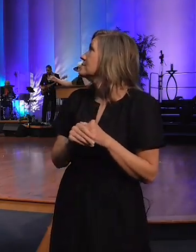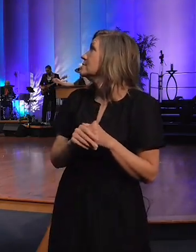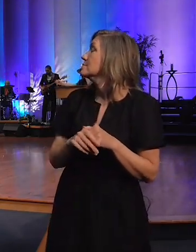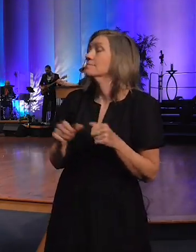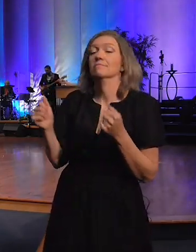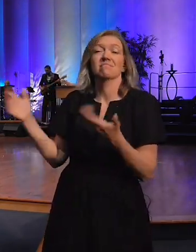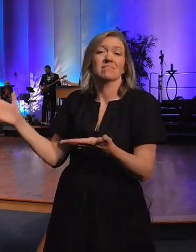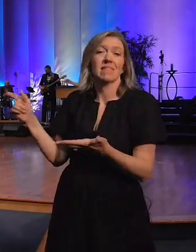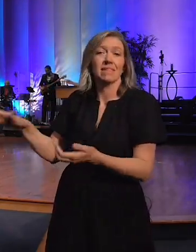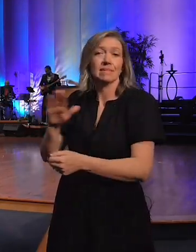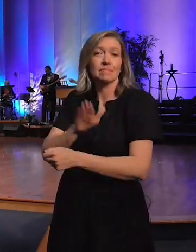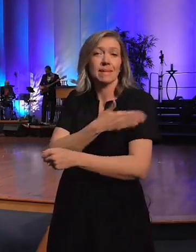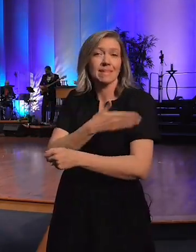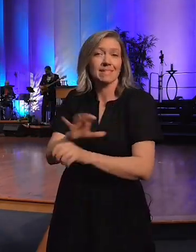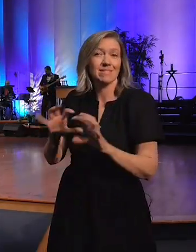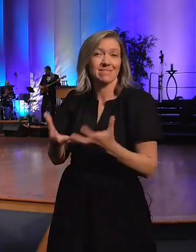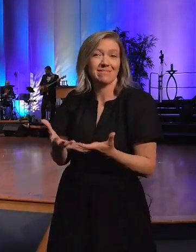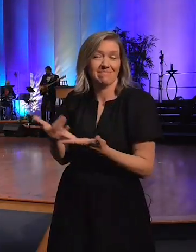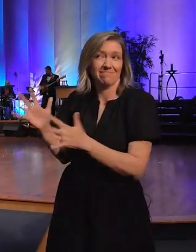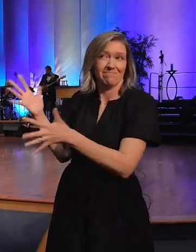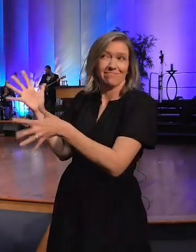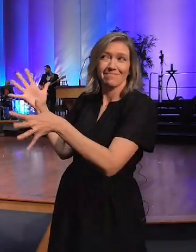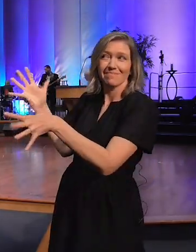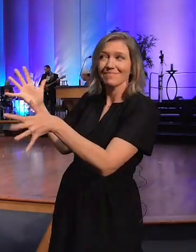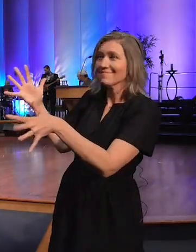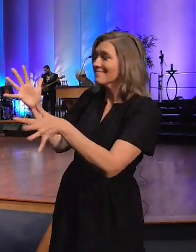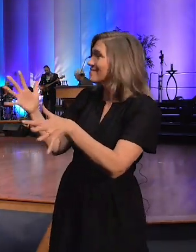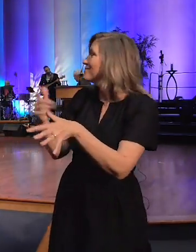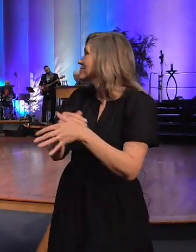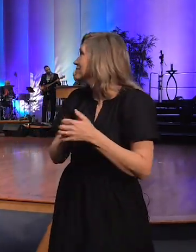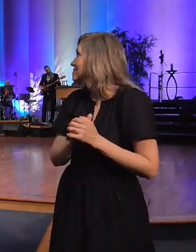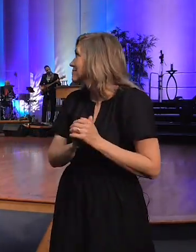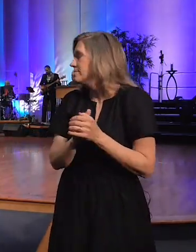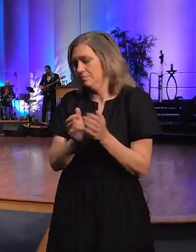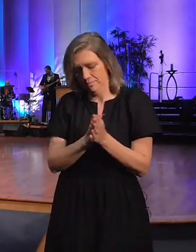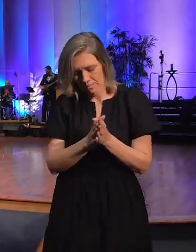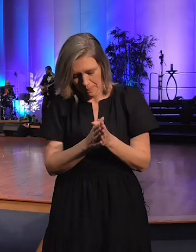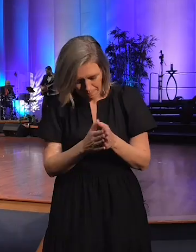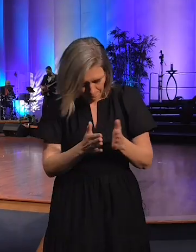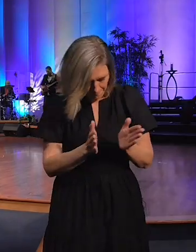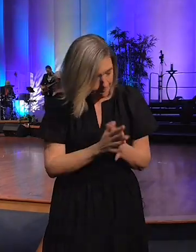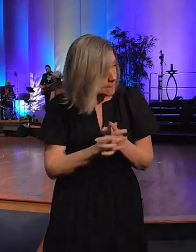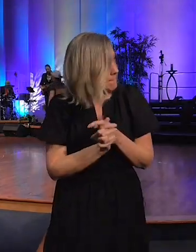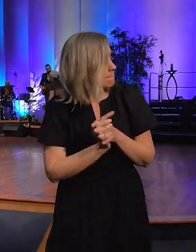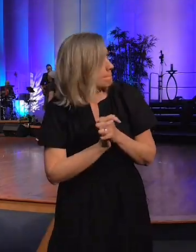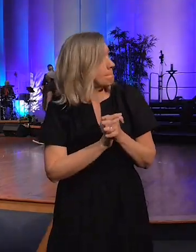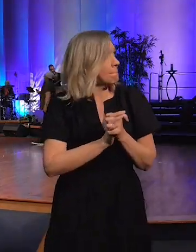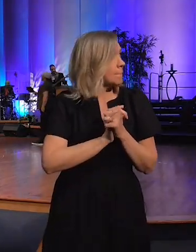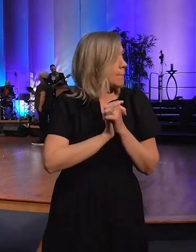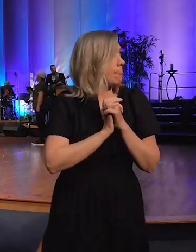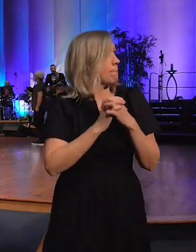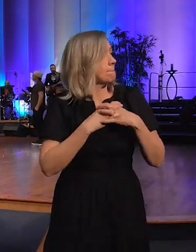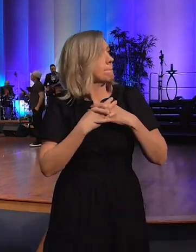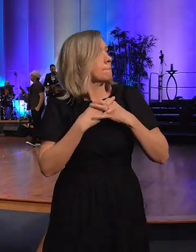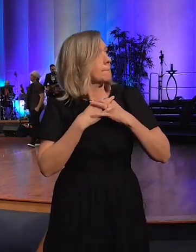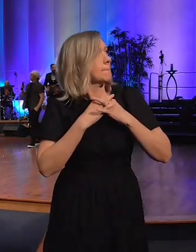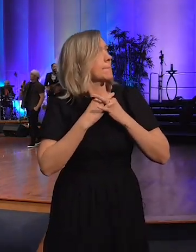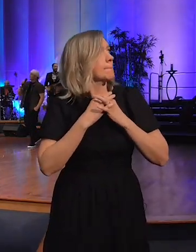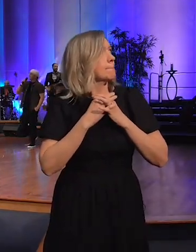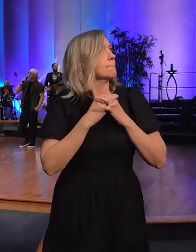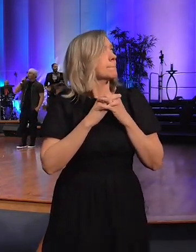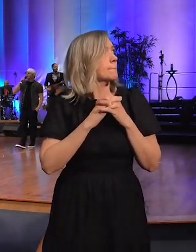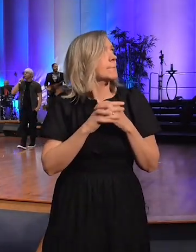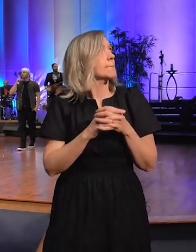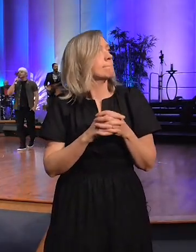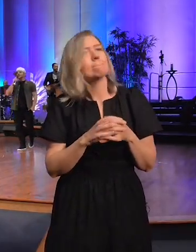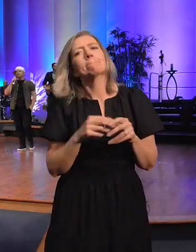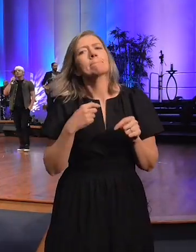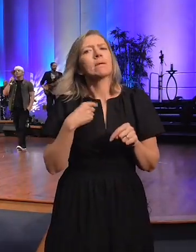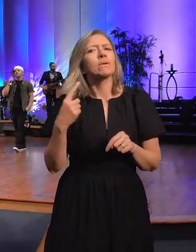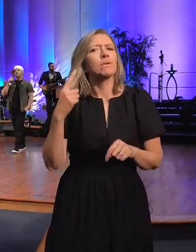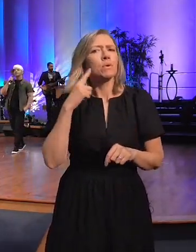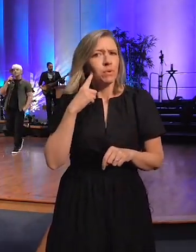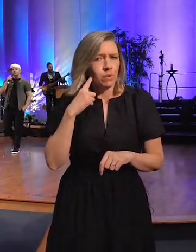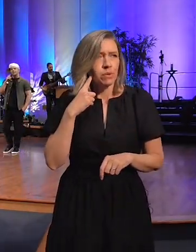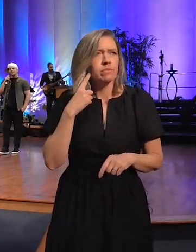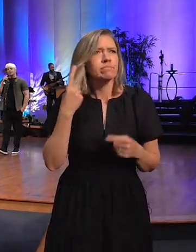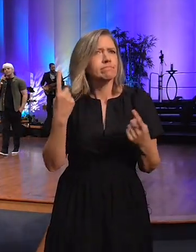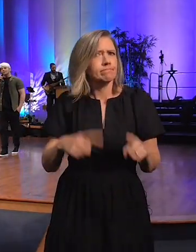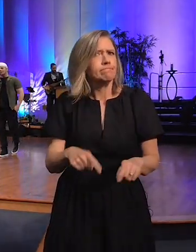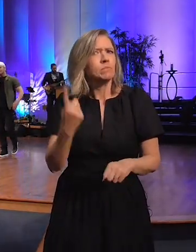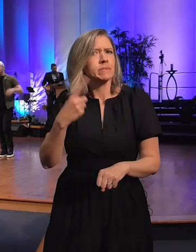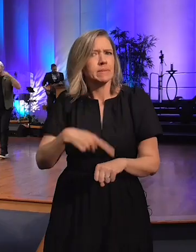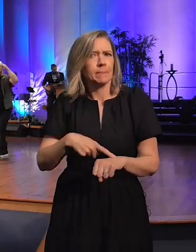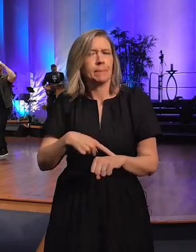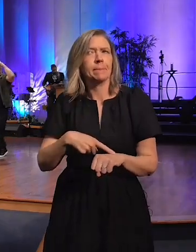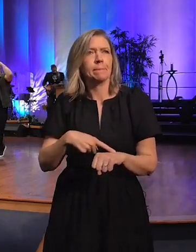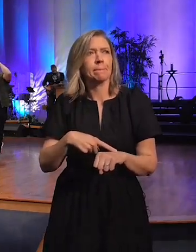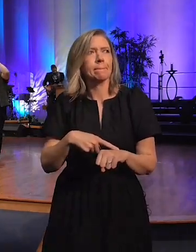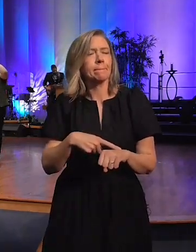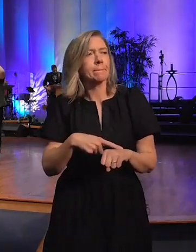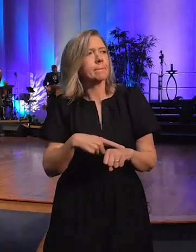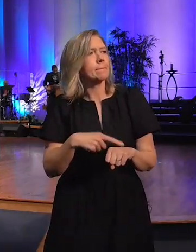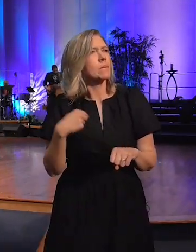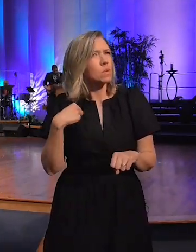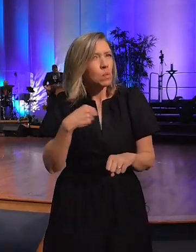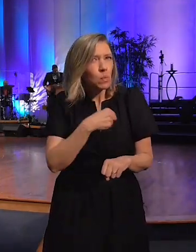[Aplausos] Aquí escuché una vez que no somos la voz que escuchamos en nuestra cabeza, eso no es